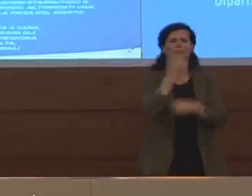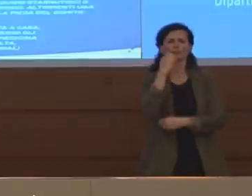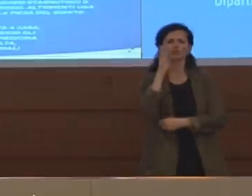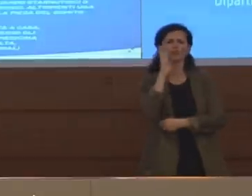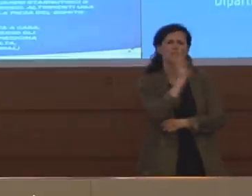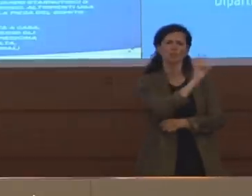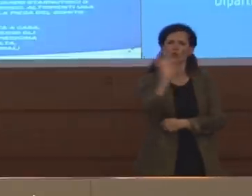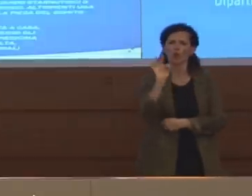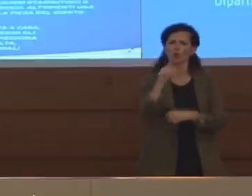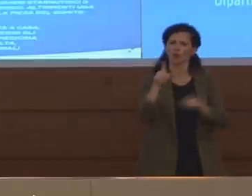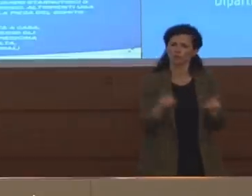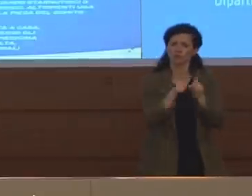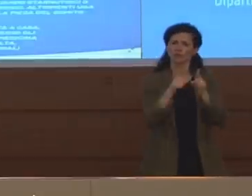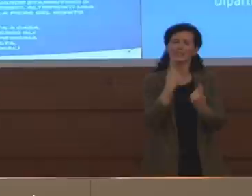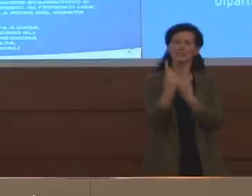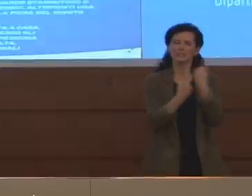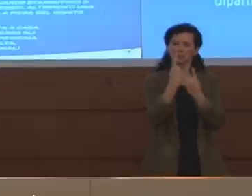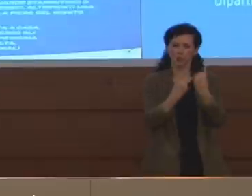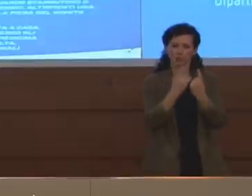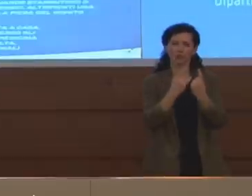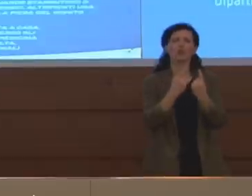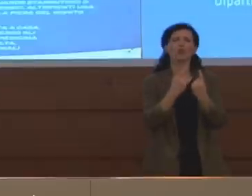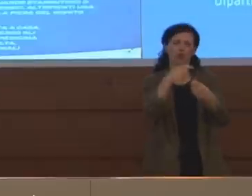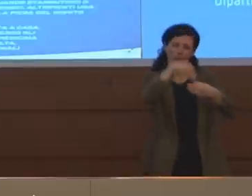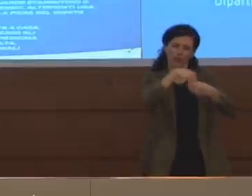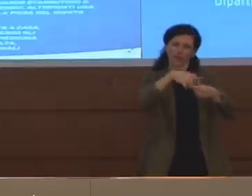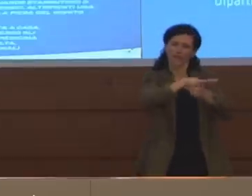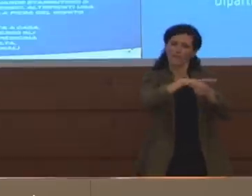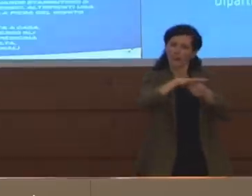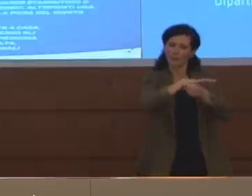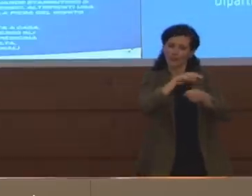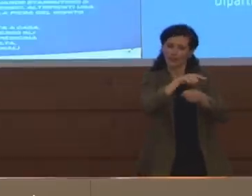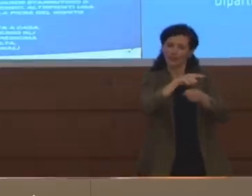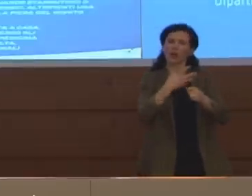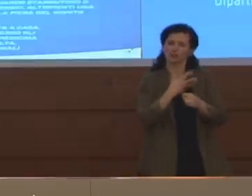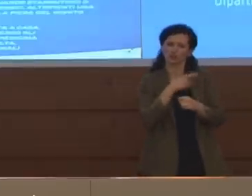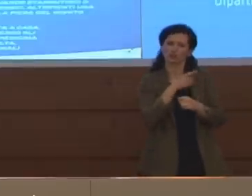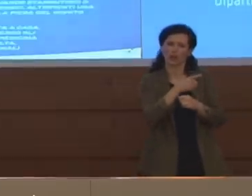oltre la crisi attuale ogni giorno affrontano piccole e grandi sfide